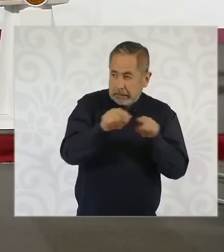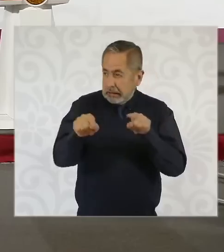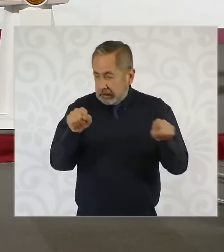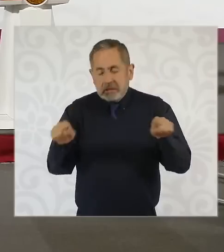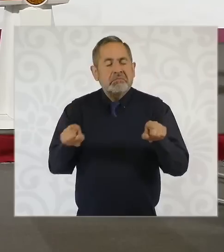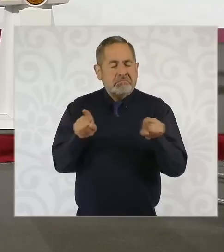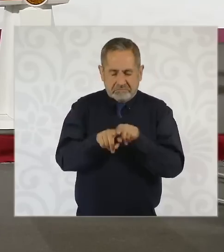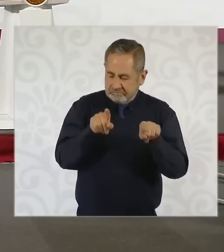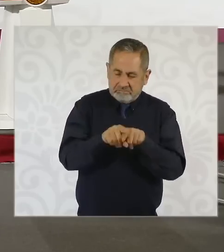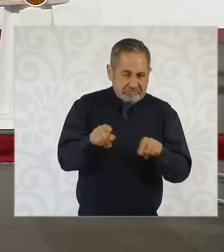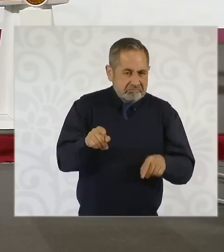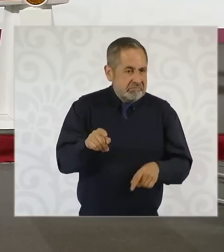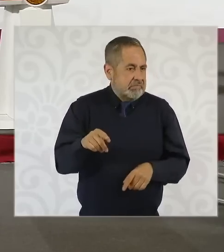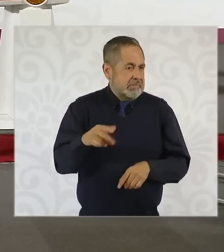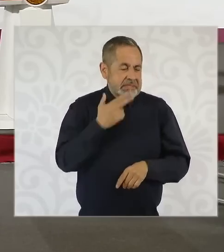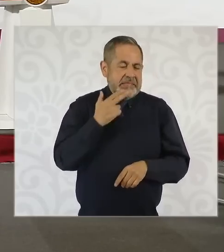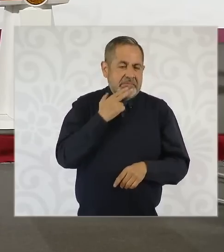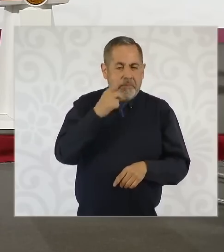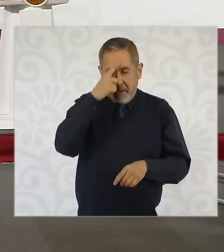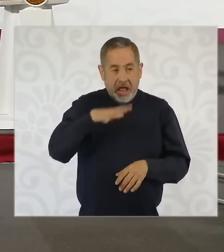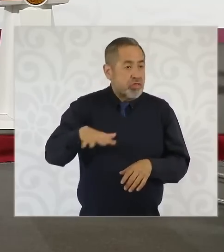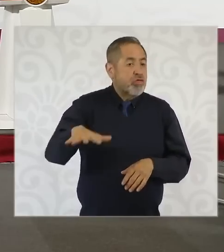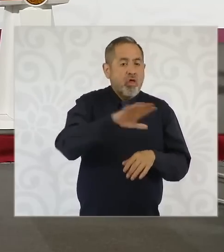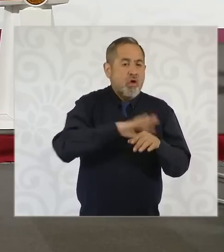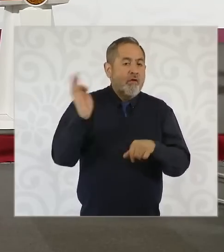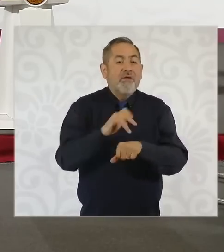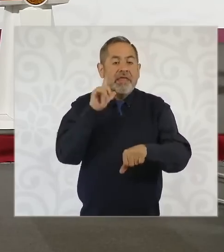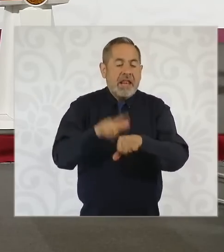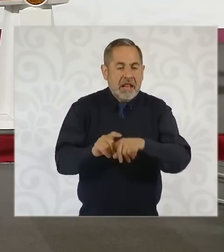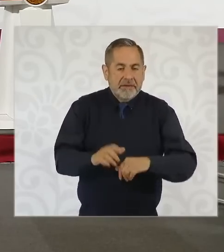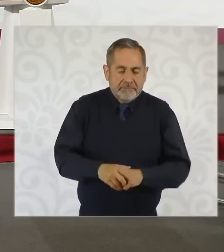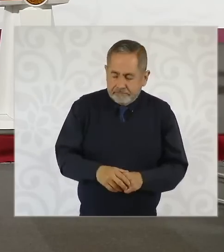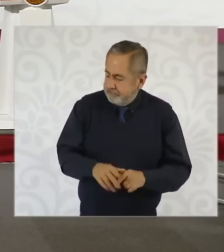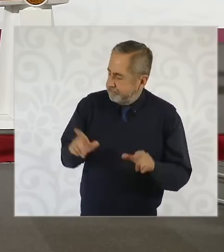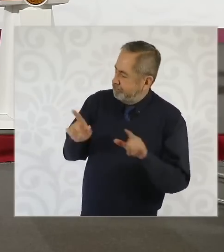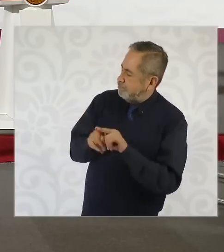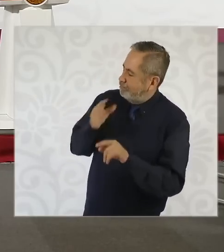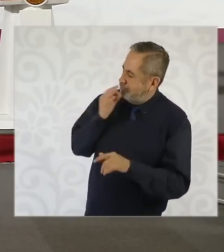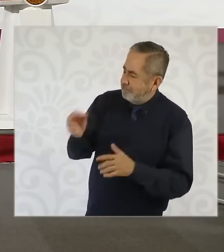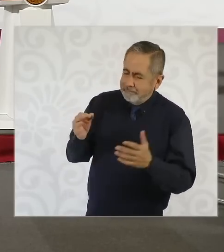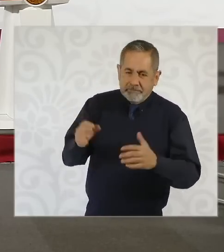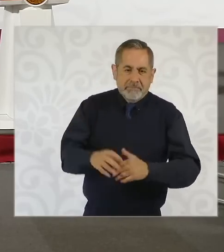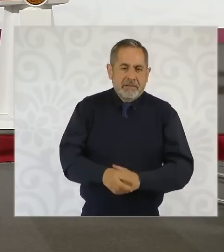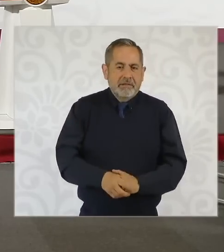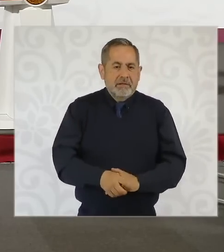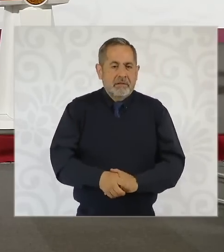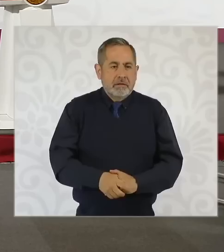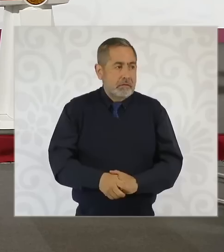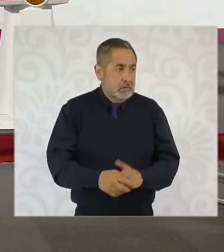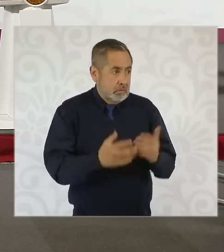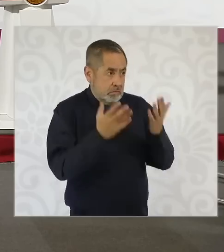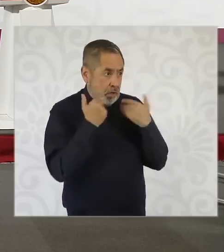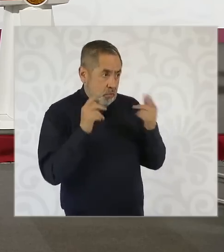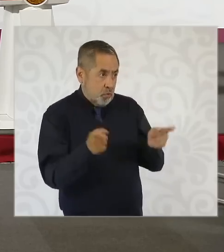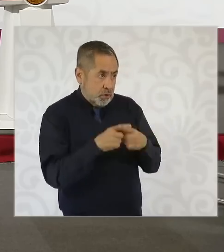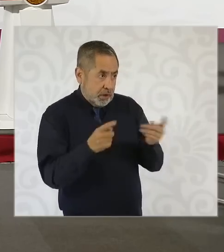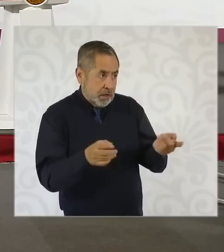la a la red federal y pues es Cuántos presidente Entonces no hay música ande Ah traemos el video